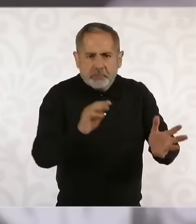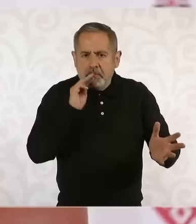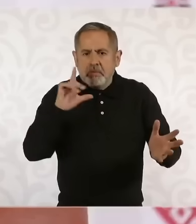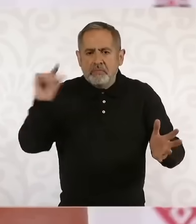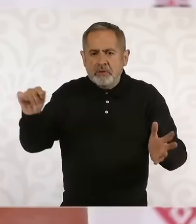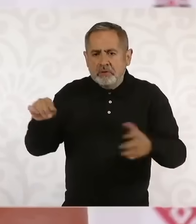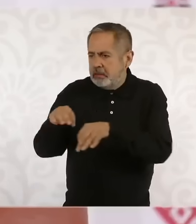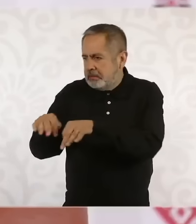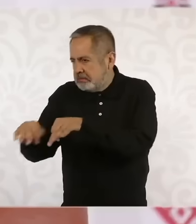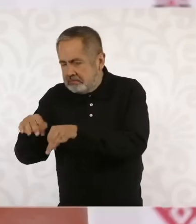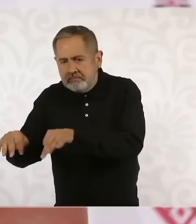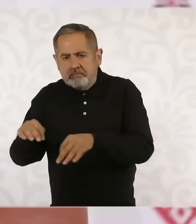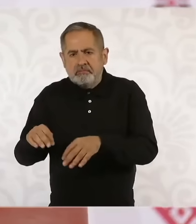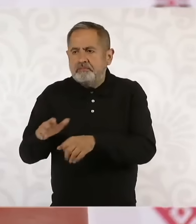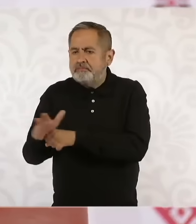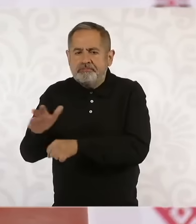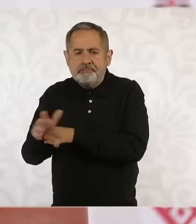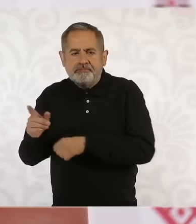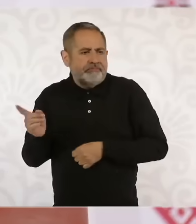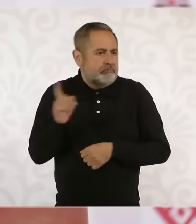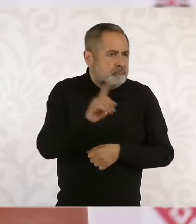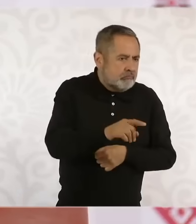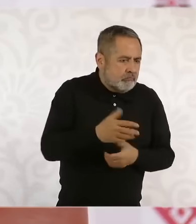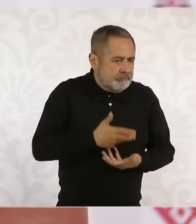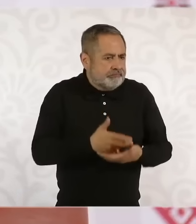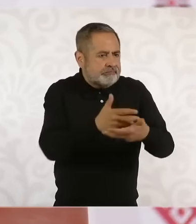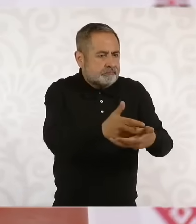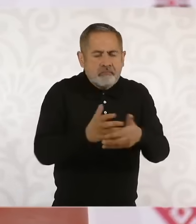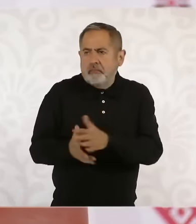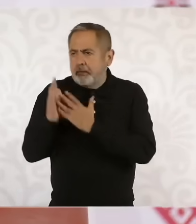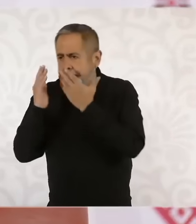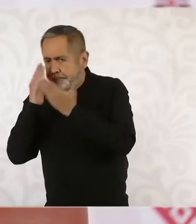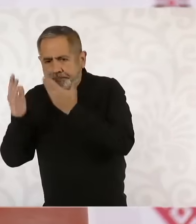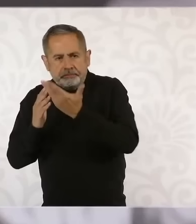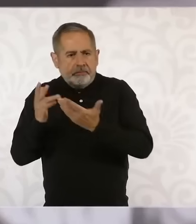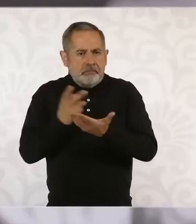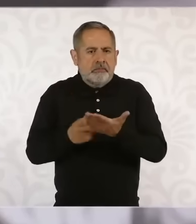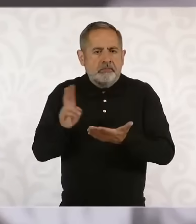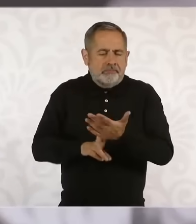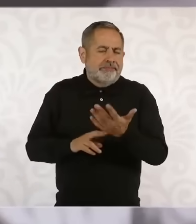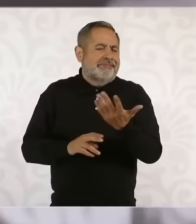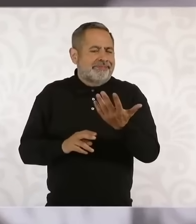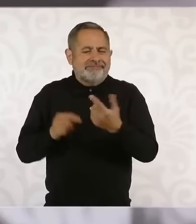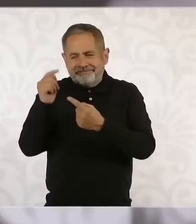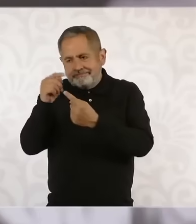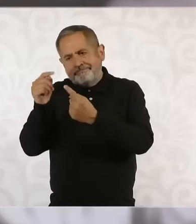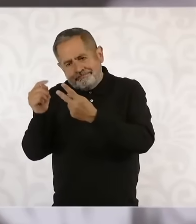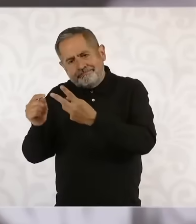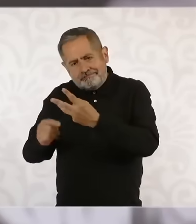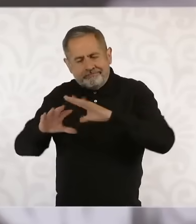ir a la escuela, eh desarrollarse. Eh, la visión integral del sistema de cuidados tiene que ver